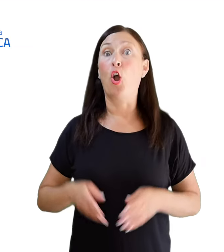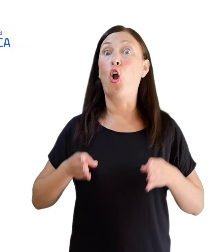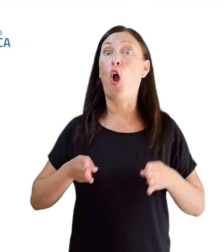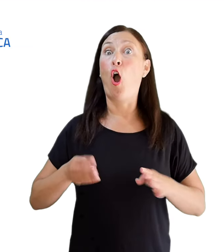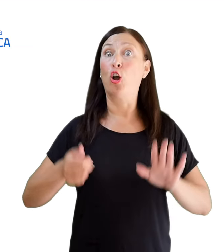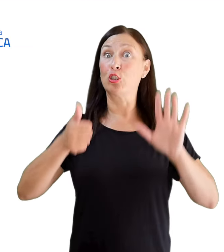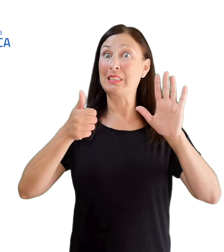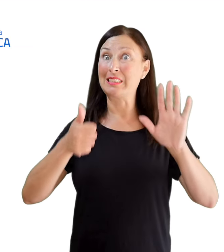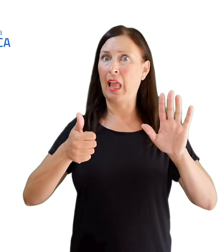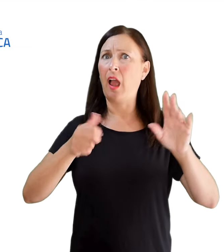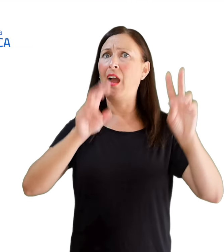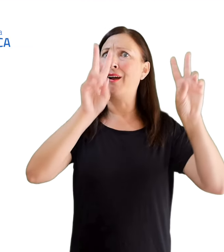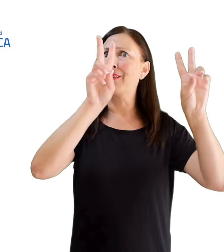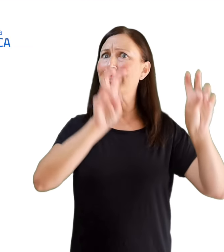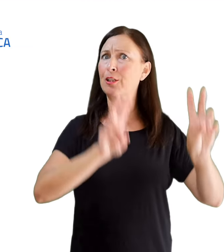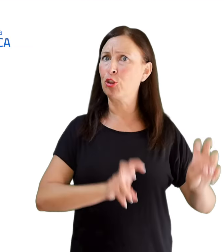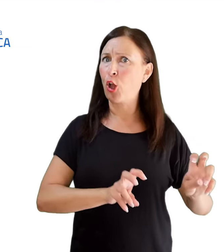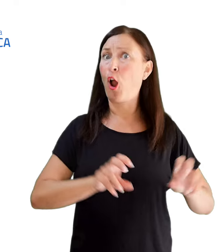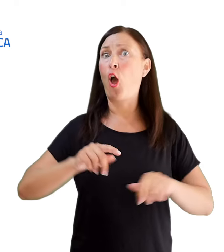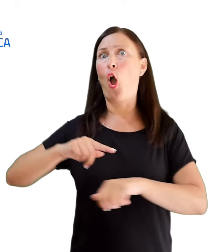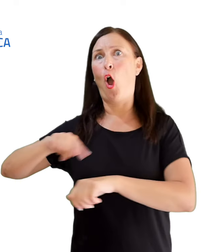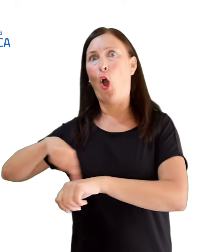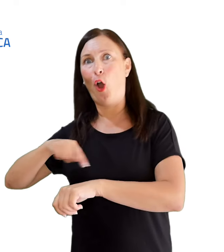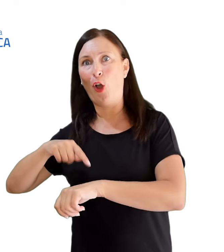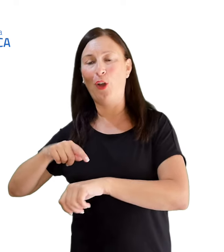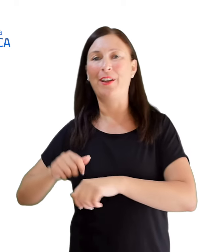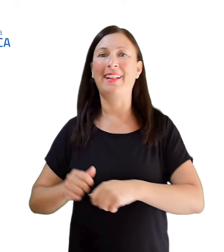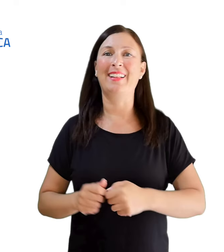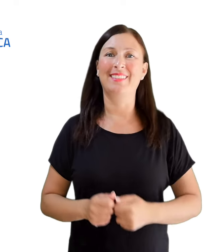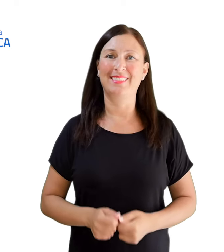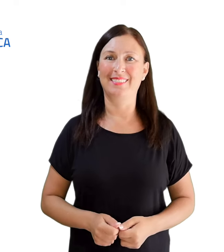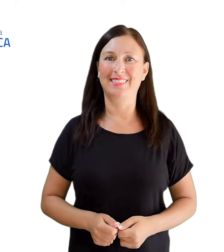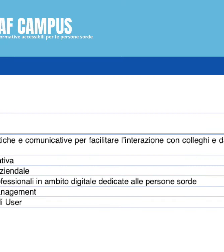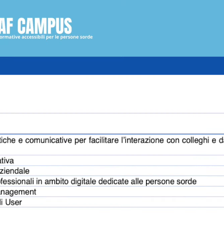I 6 corsi sono così composti dal titolo e ore